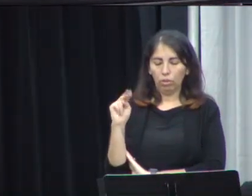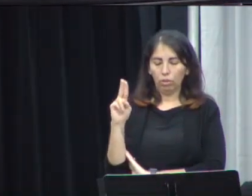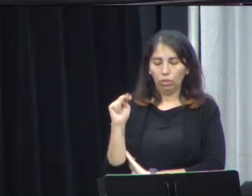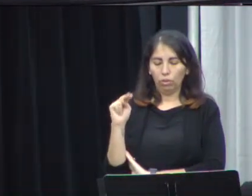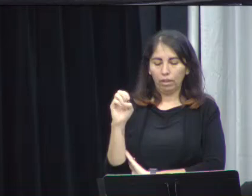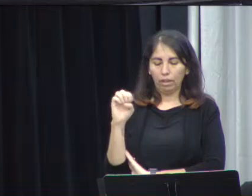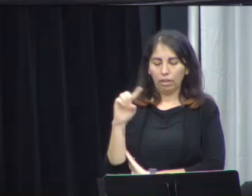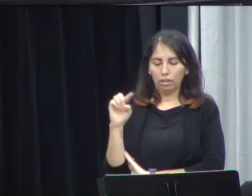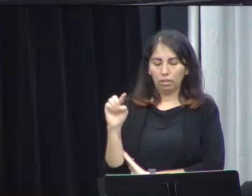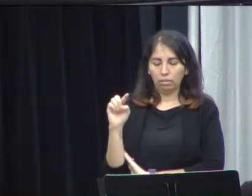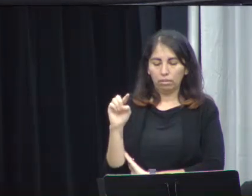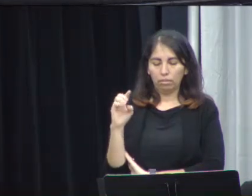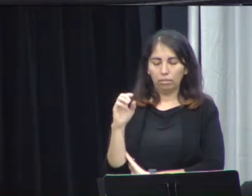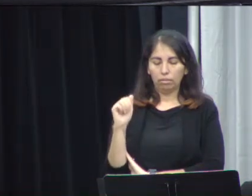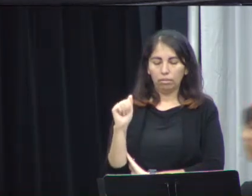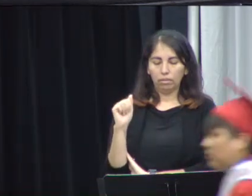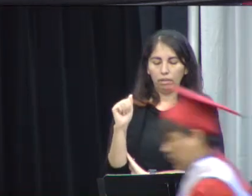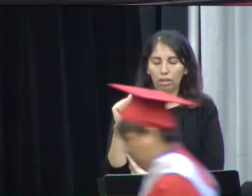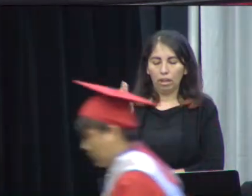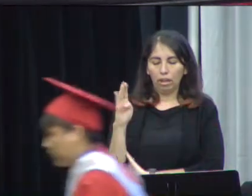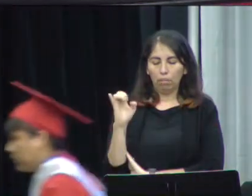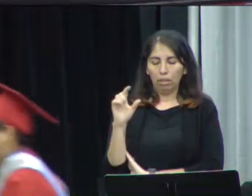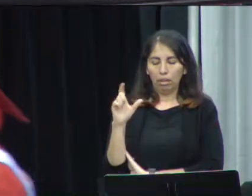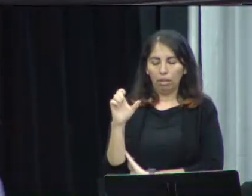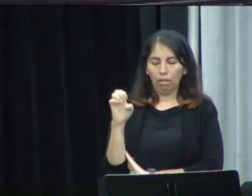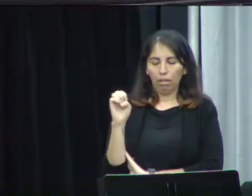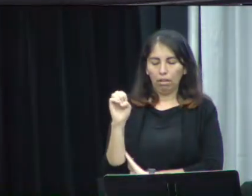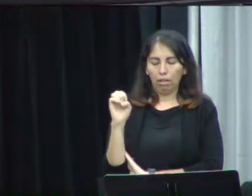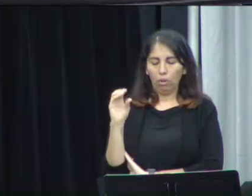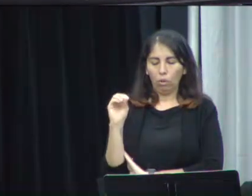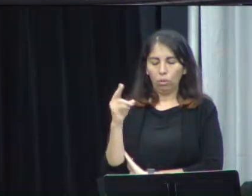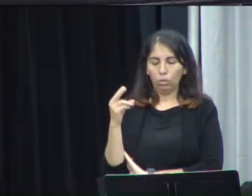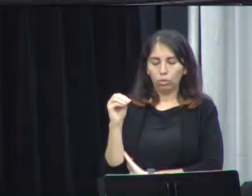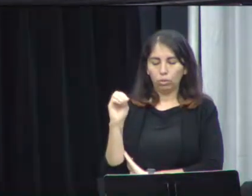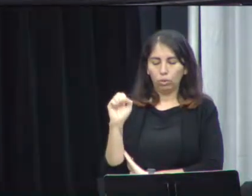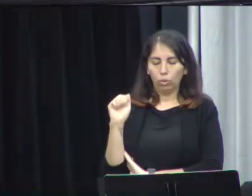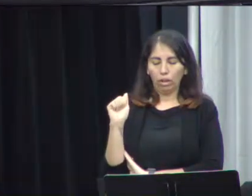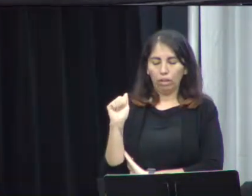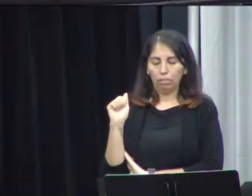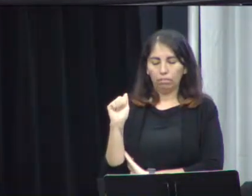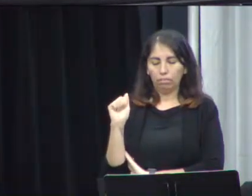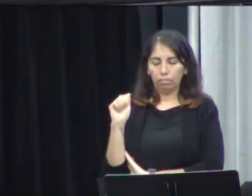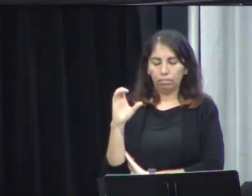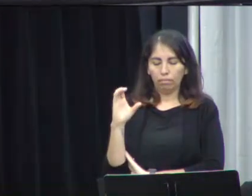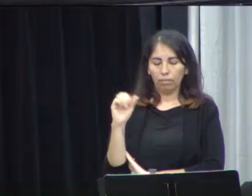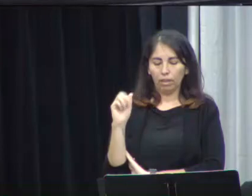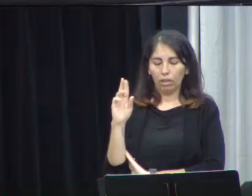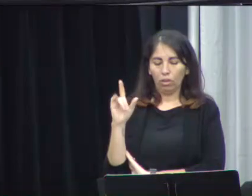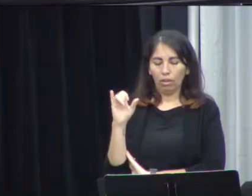(audience applauds) Abigail Ochoa. (audience applauds)